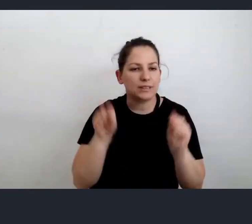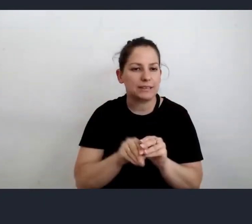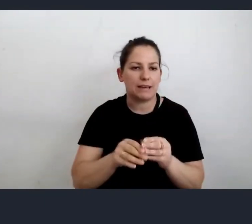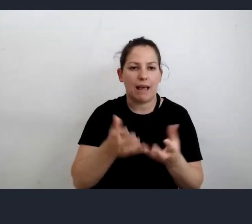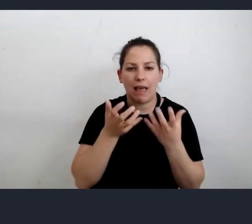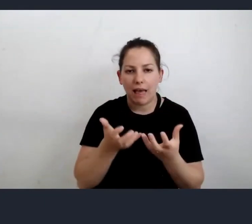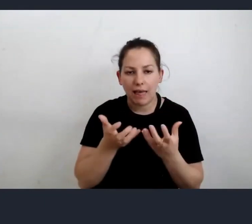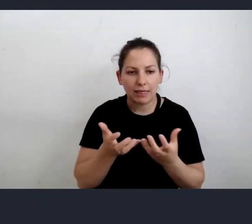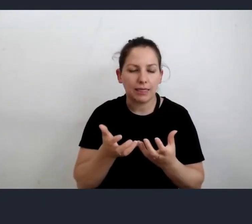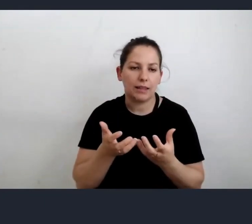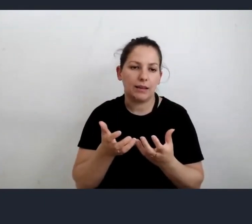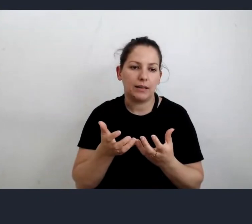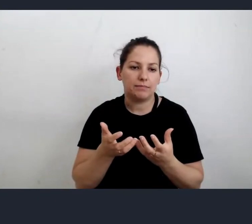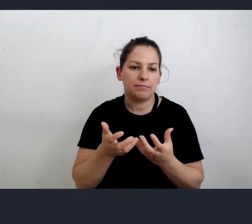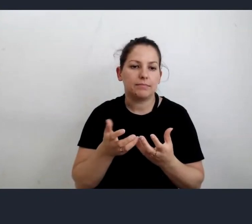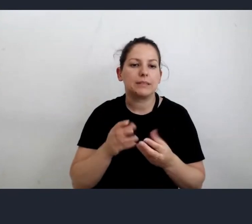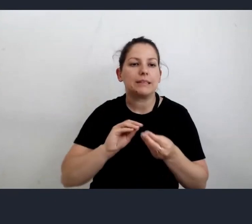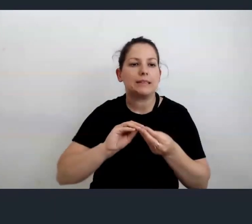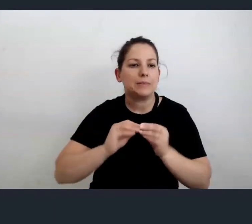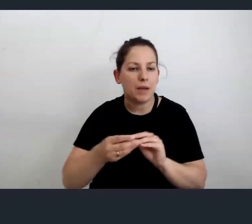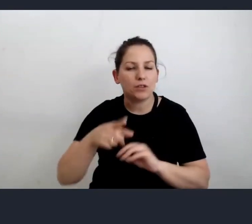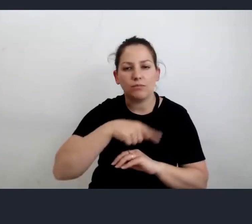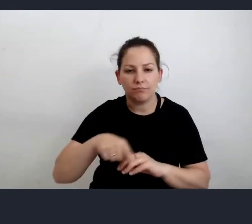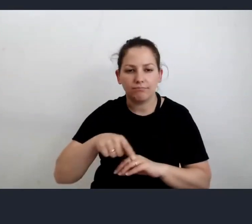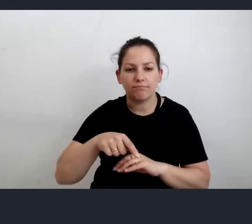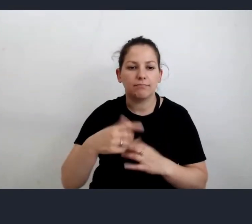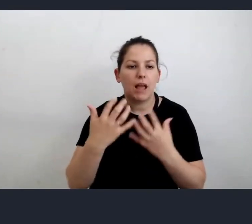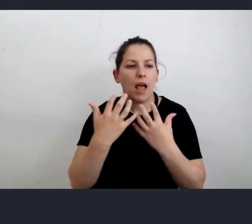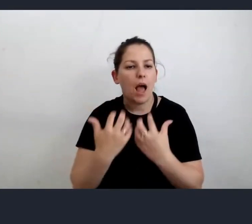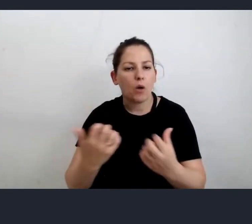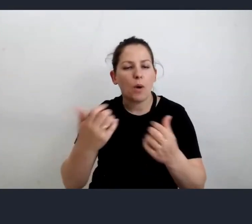którzy zmieszczą się w audytorium Muzeum Śląskiego